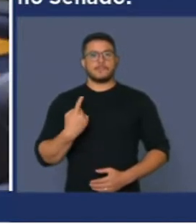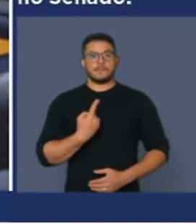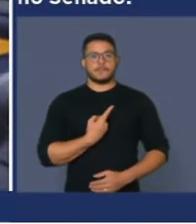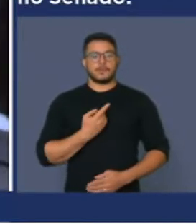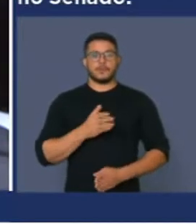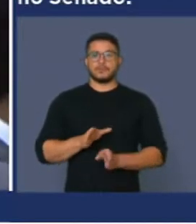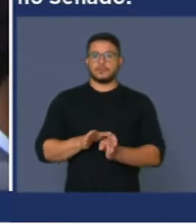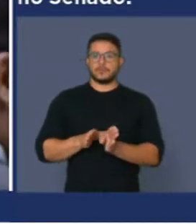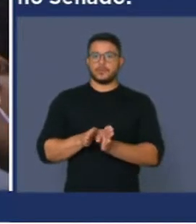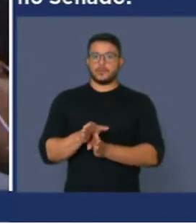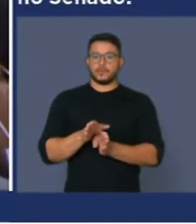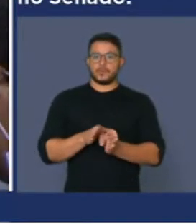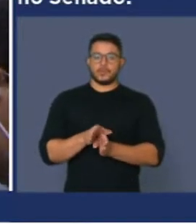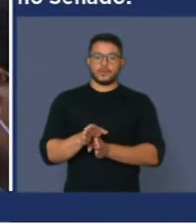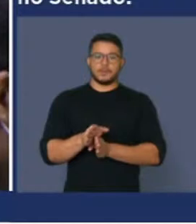PSL É ELA É CONTRÁRIA É EMENDA PROPOSTA PELO SENADO